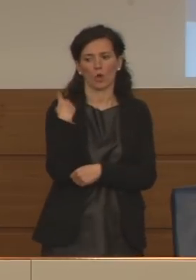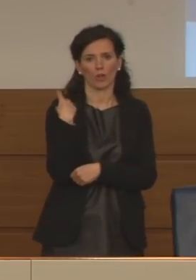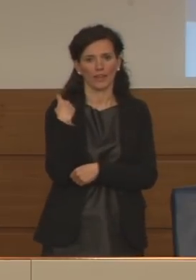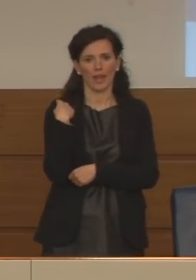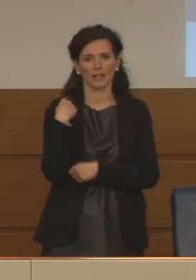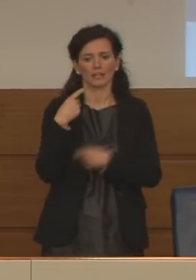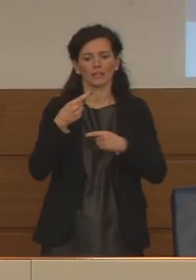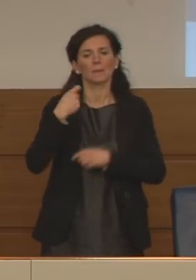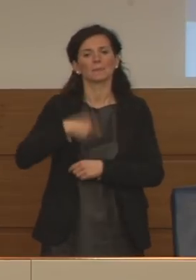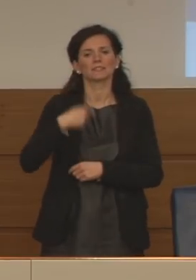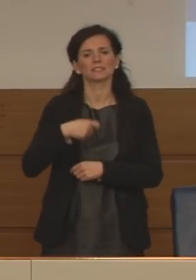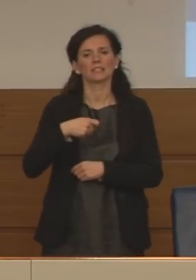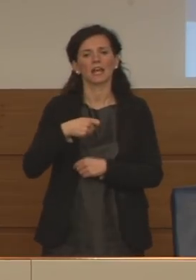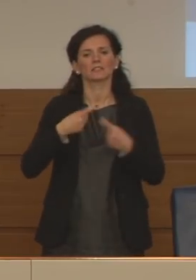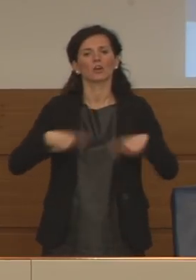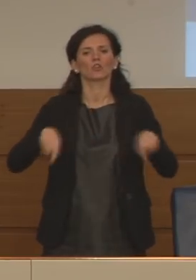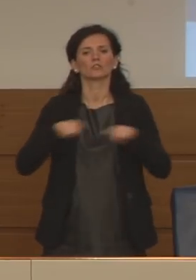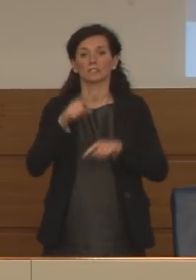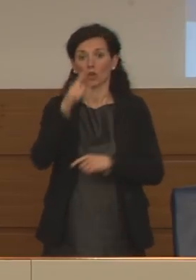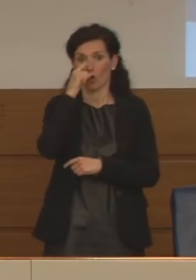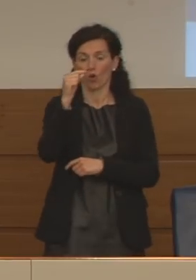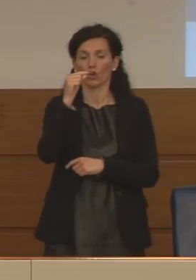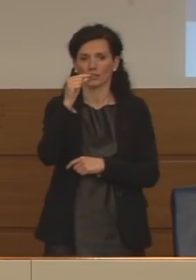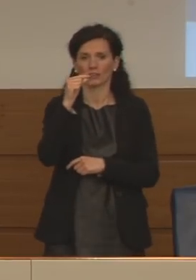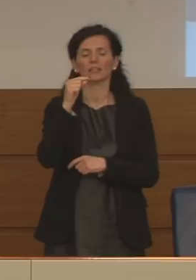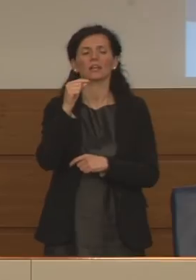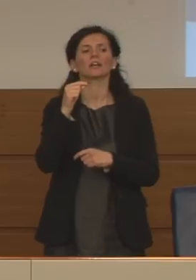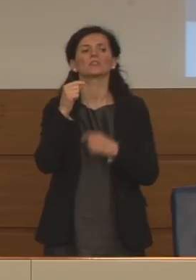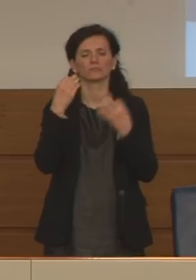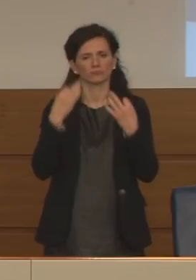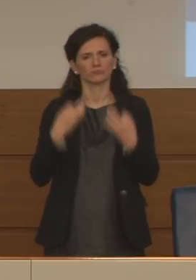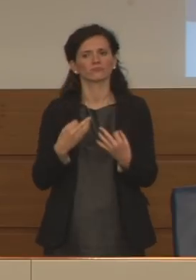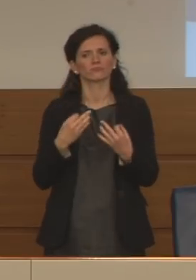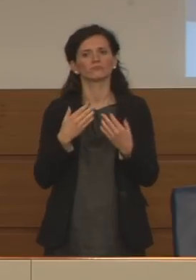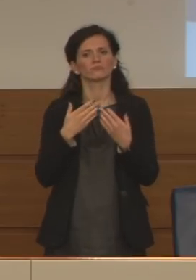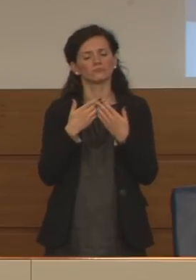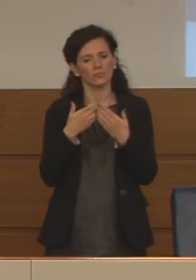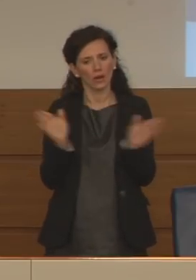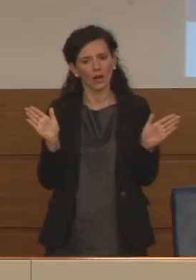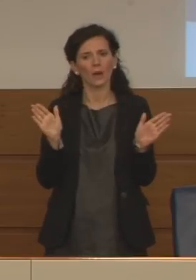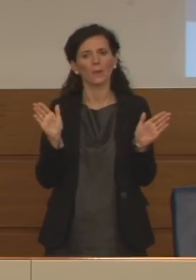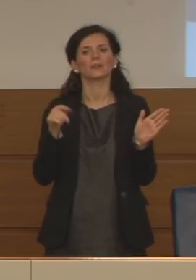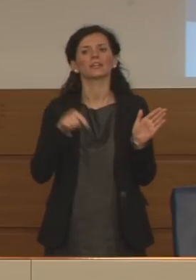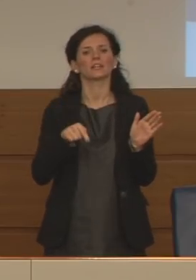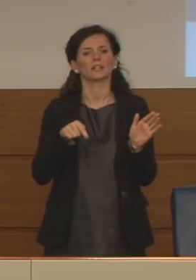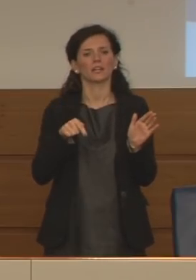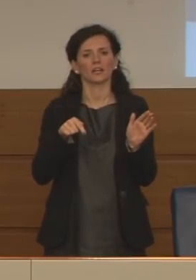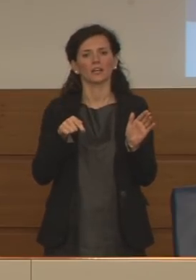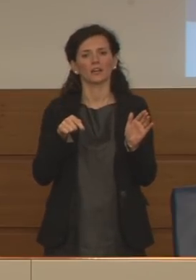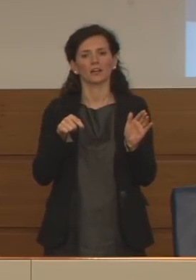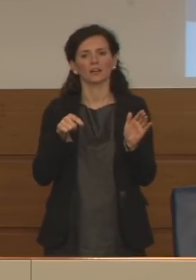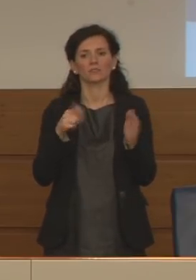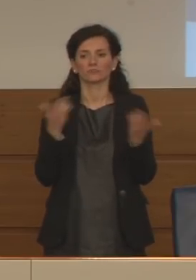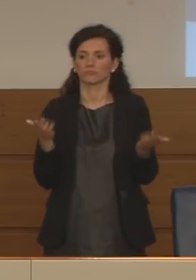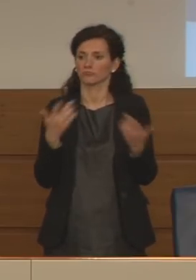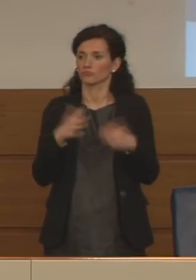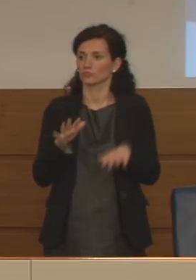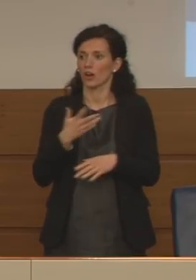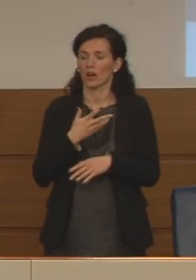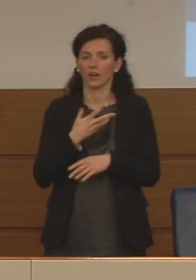Consiglio Conte, ad aprire la call. Il bando è on line da